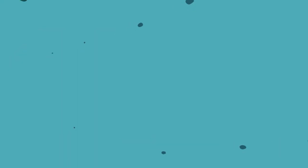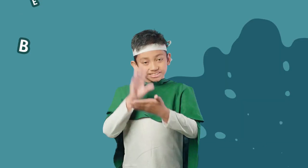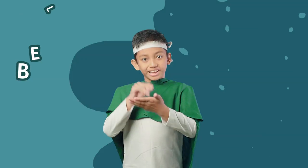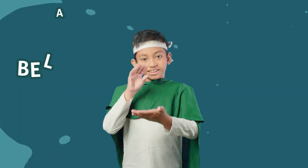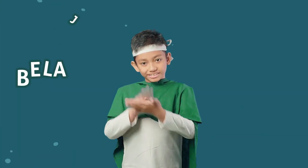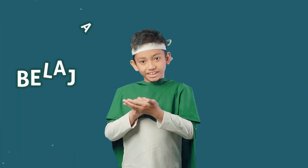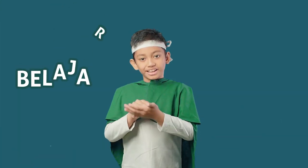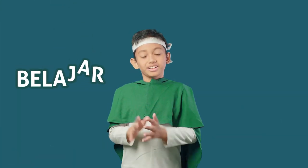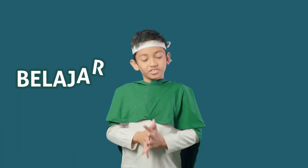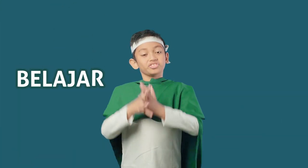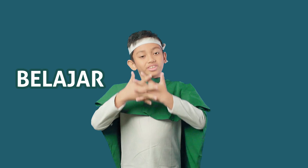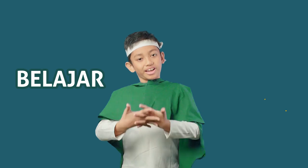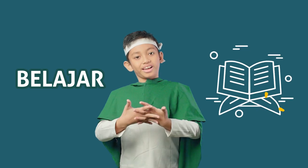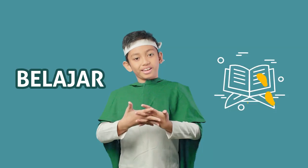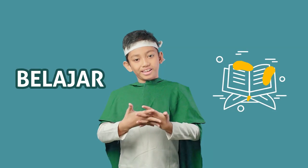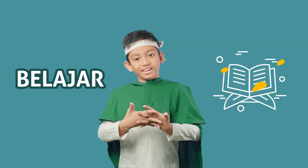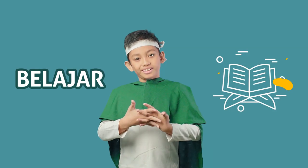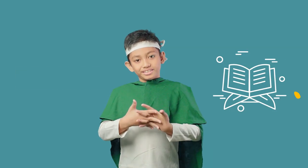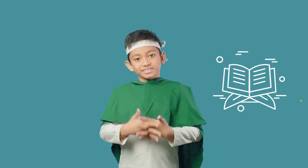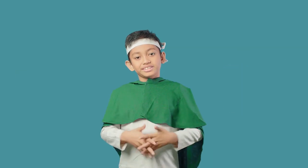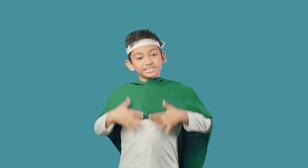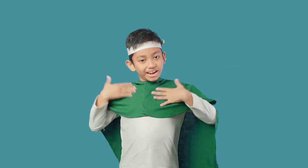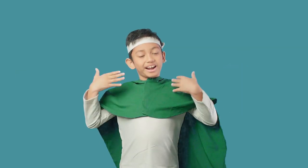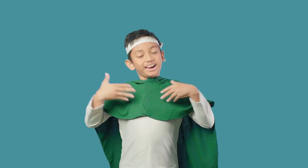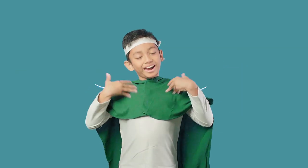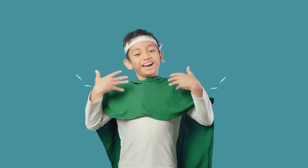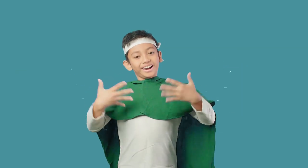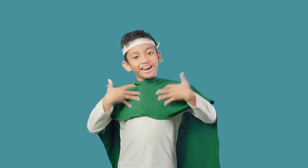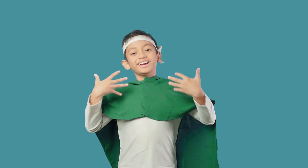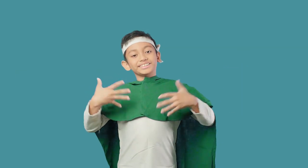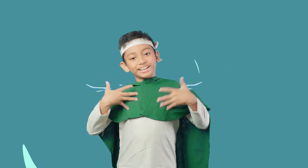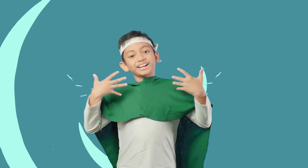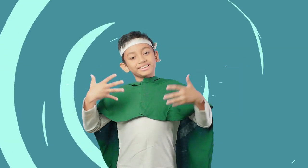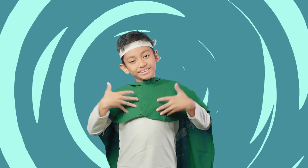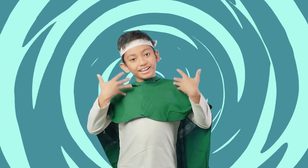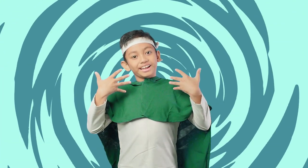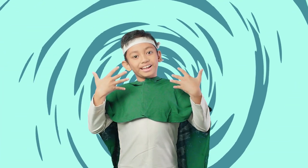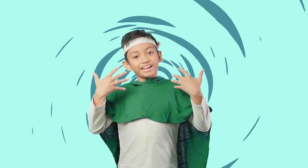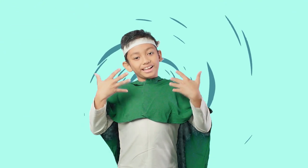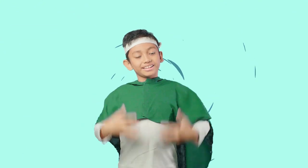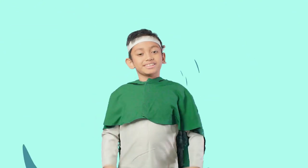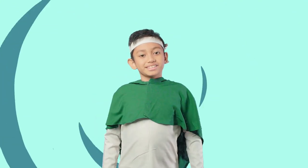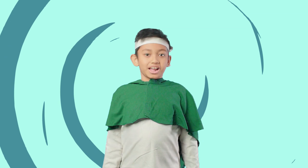Belajar Quran Hal paling menyenangkan